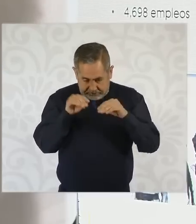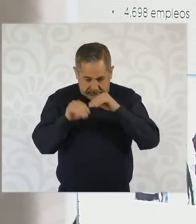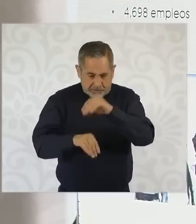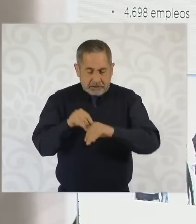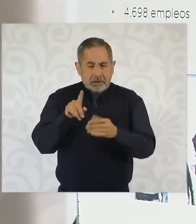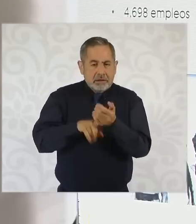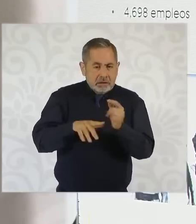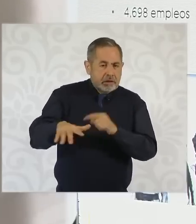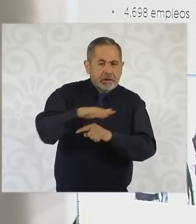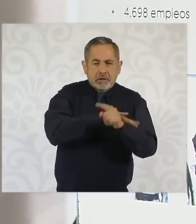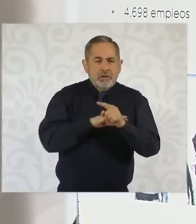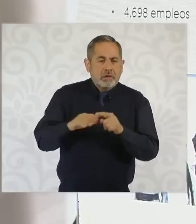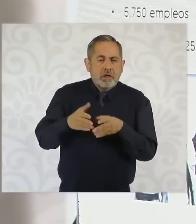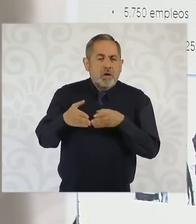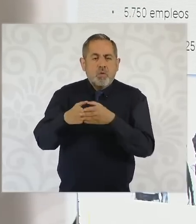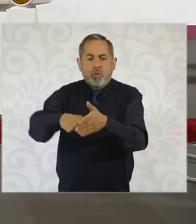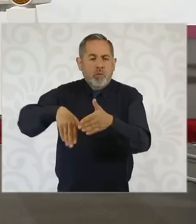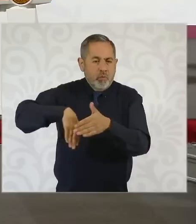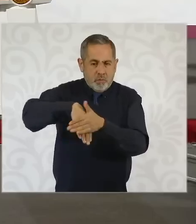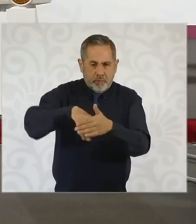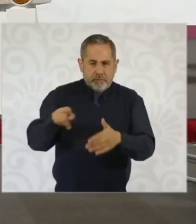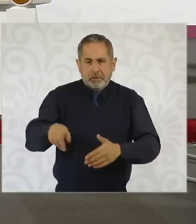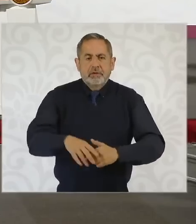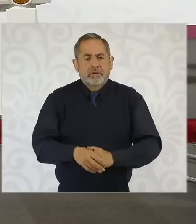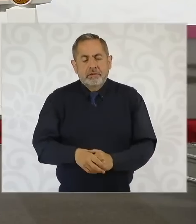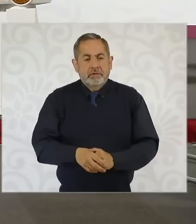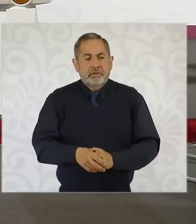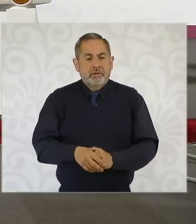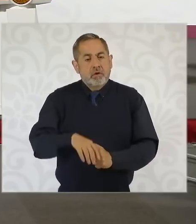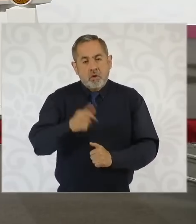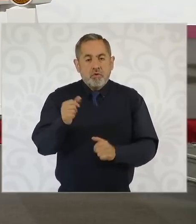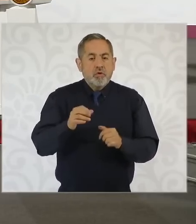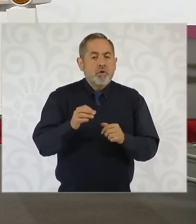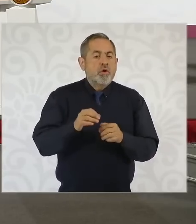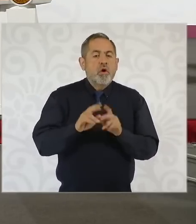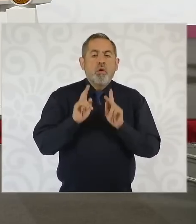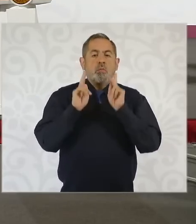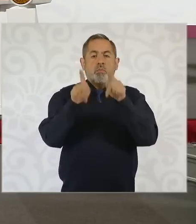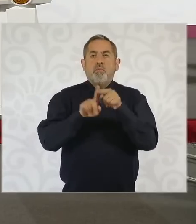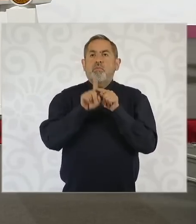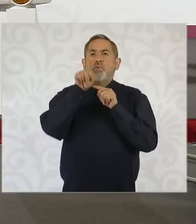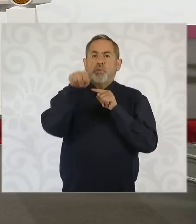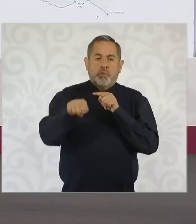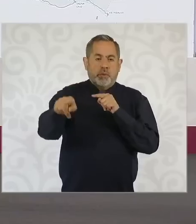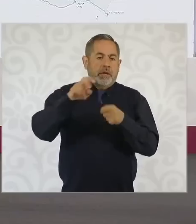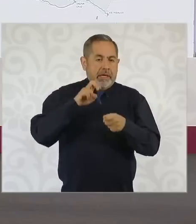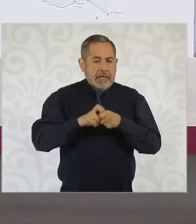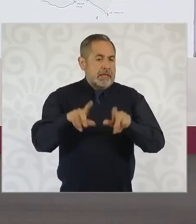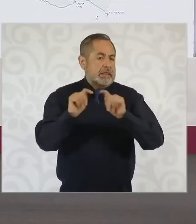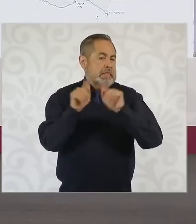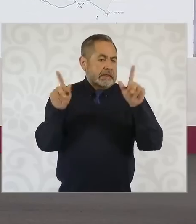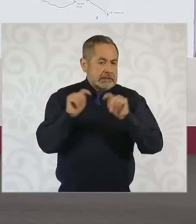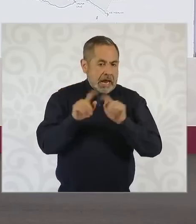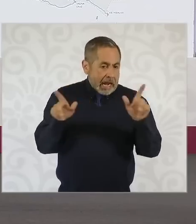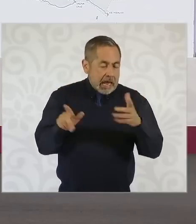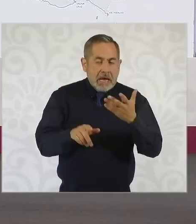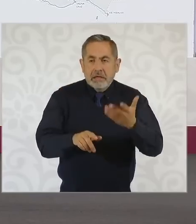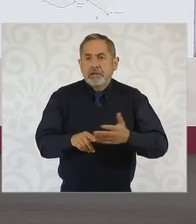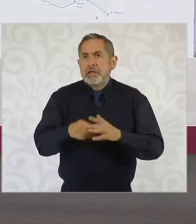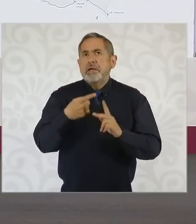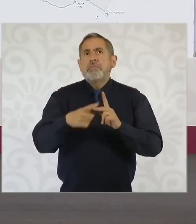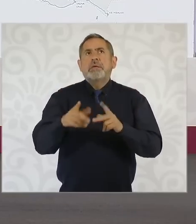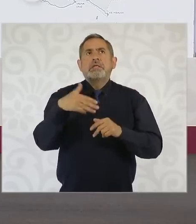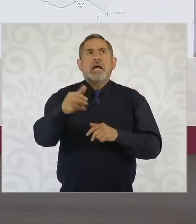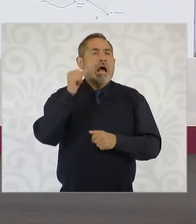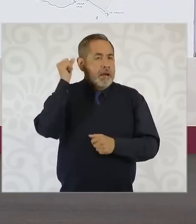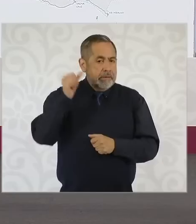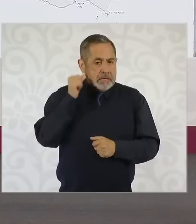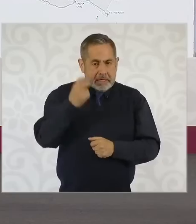puerto la siguiente el viaducto Santana en tlascala inicia en abril de de este año la